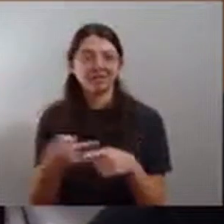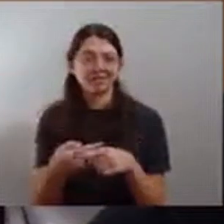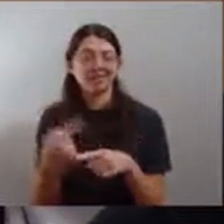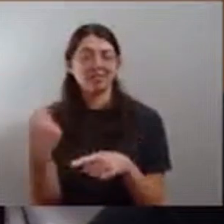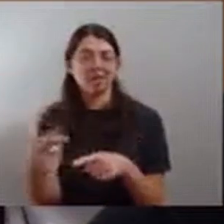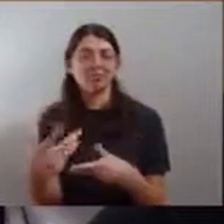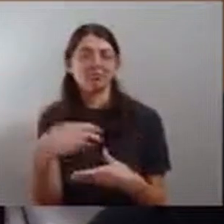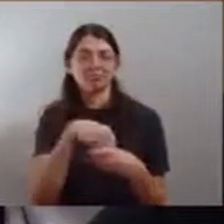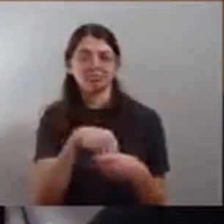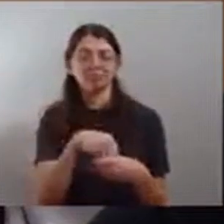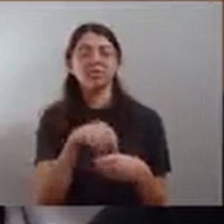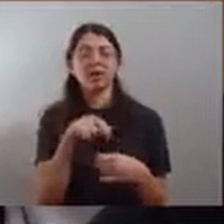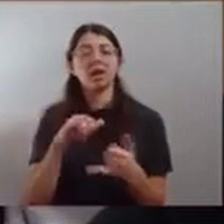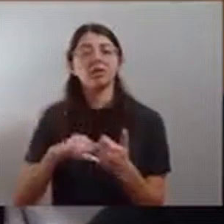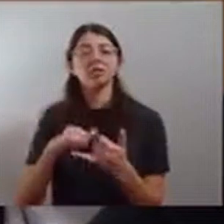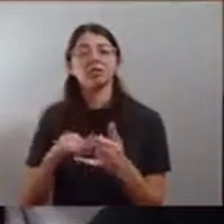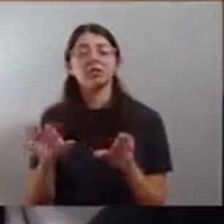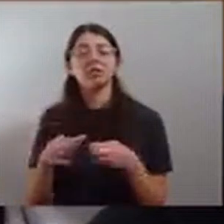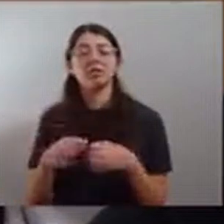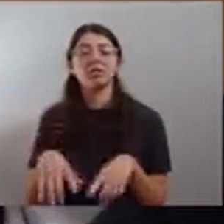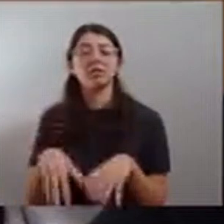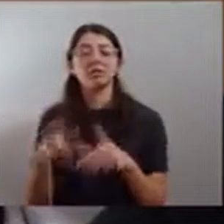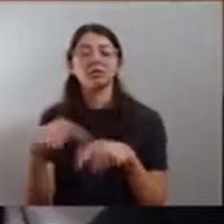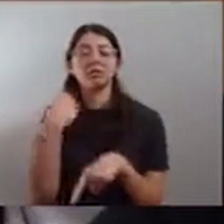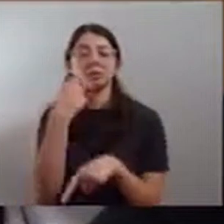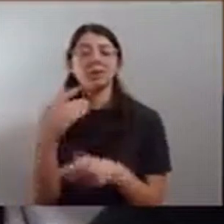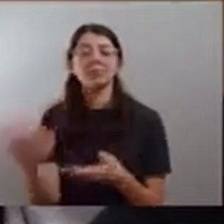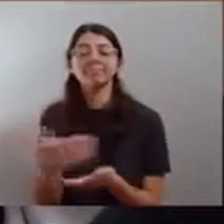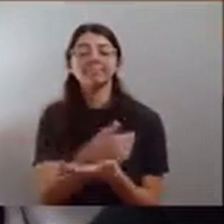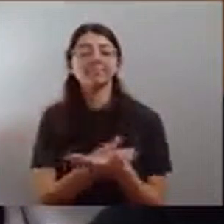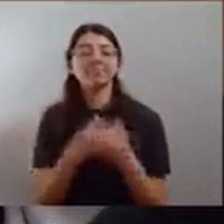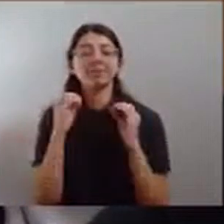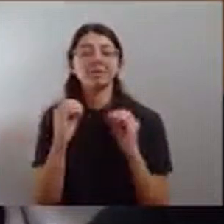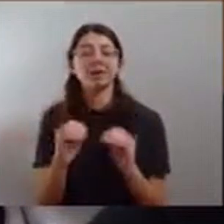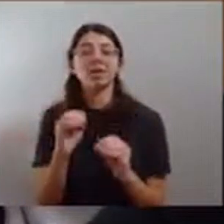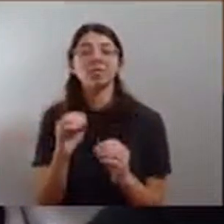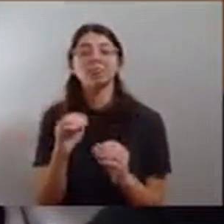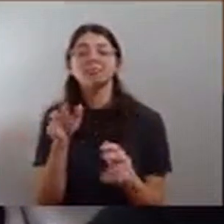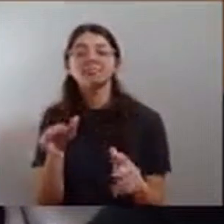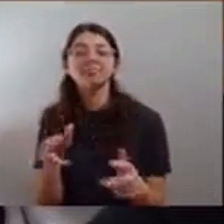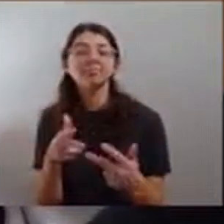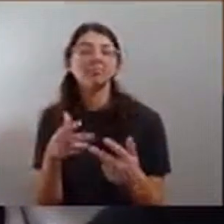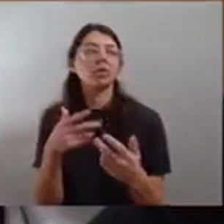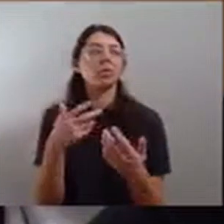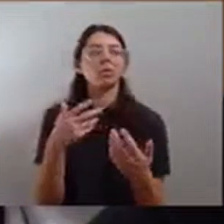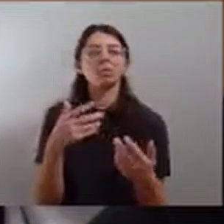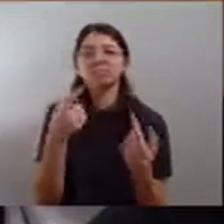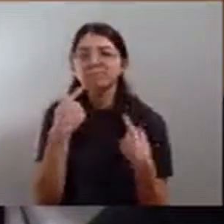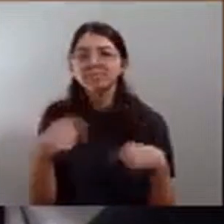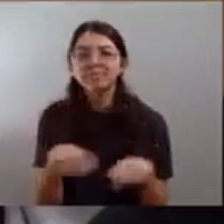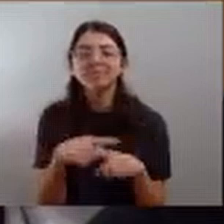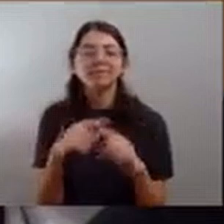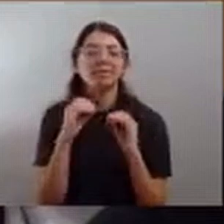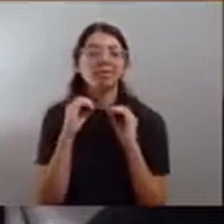Evoluir Oeiras não foi ouvida, não foi atendida, não reuniu e não quiseram saber